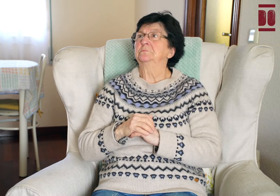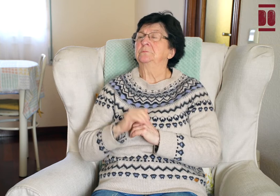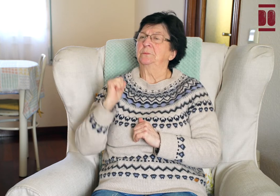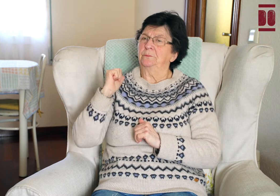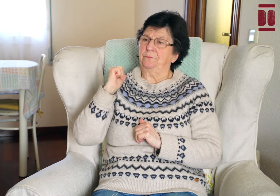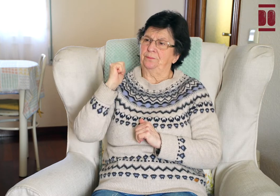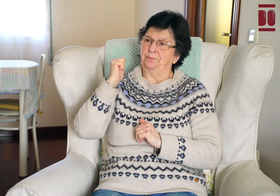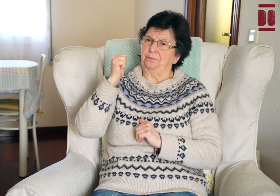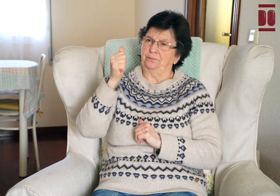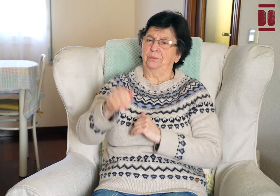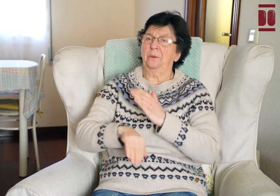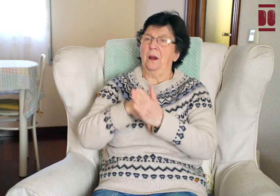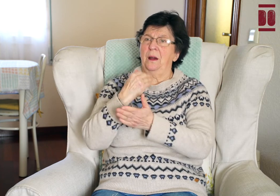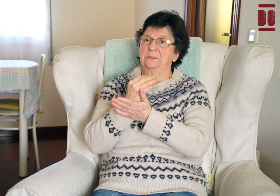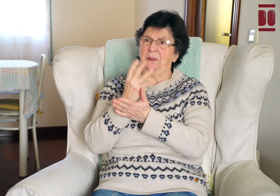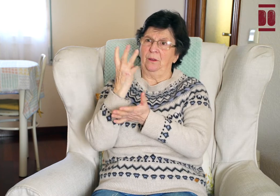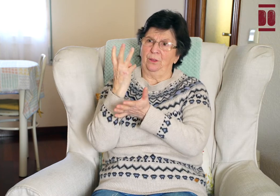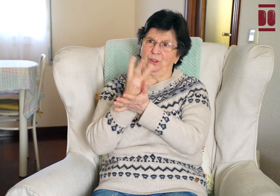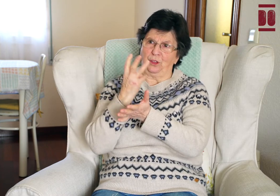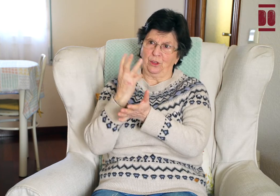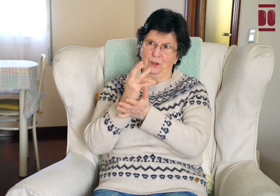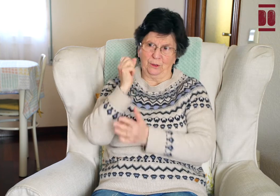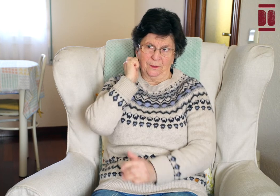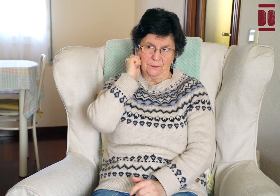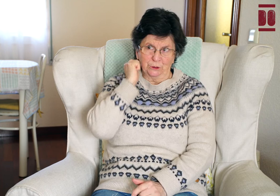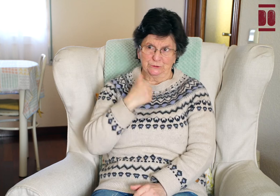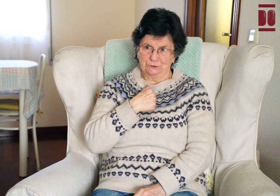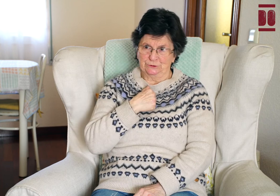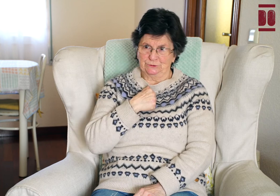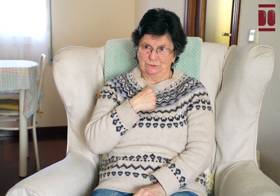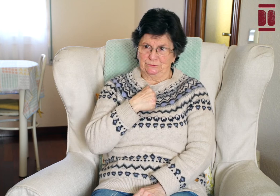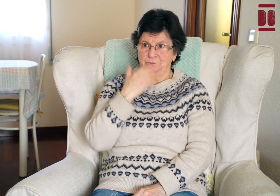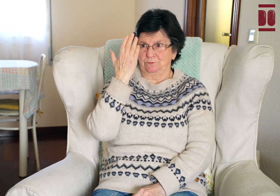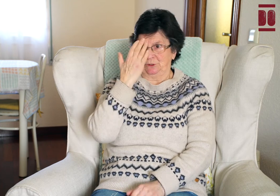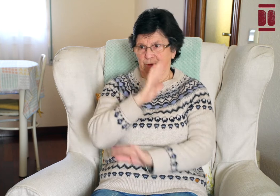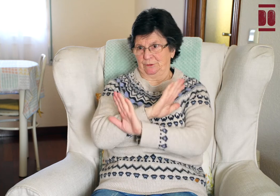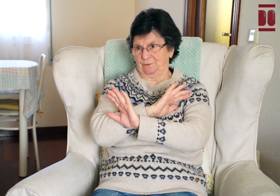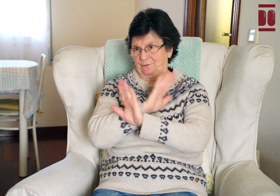En donde estuve hasta los 18 años. Después de terminar los estudios,